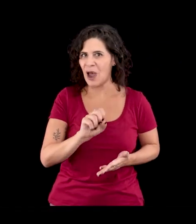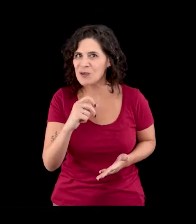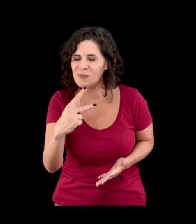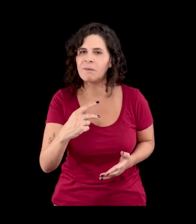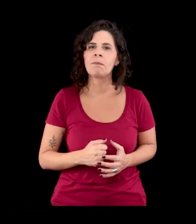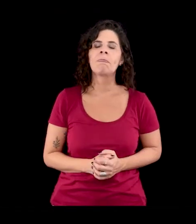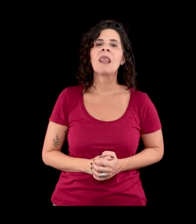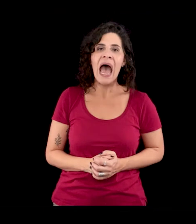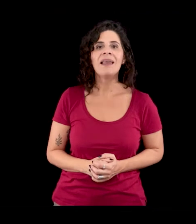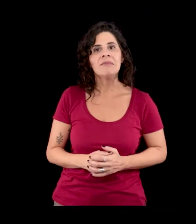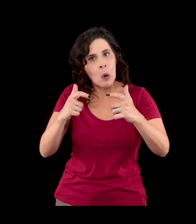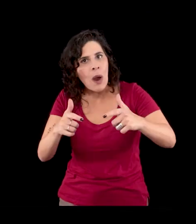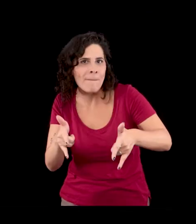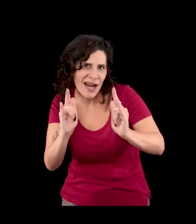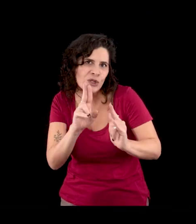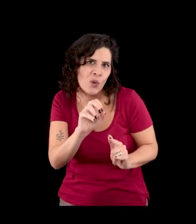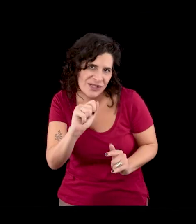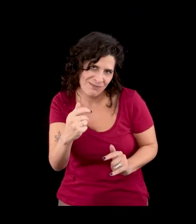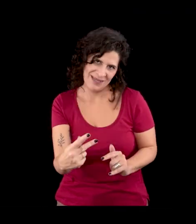e fomos nos estabelecer nesse prédio da USP.